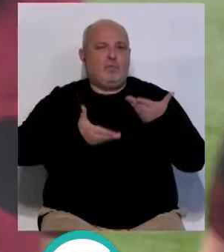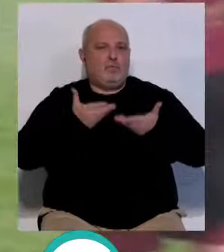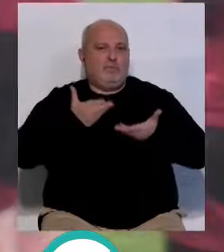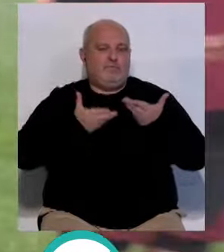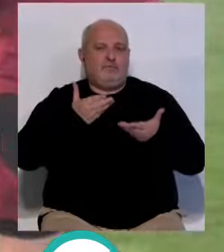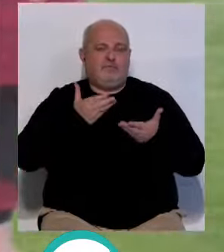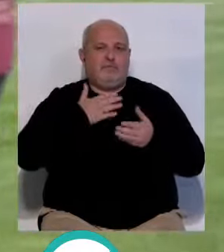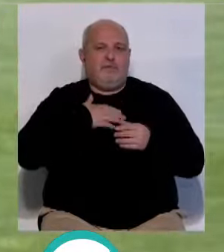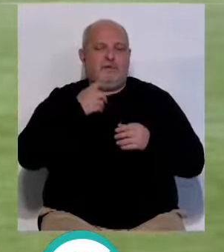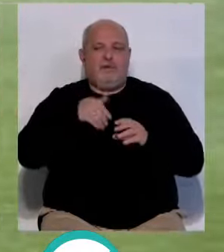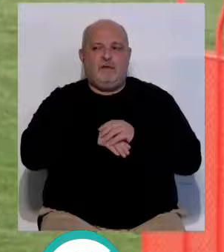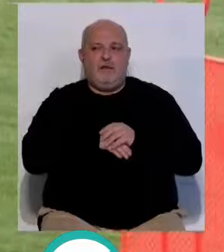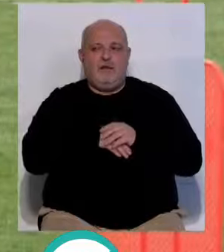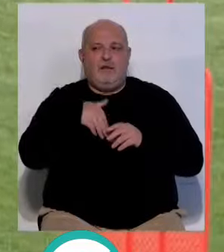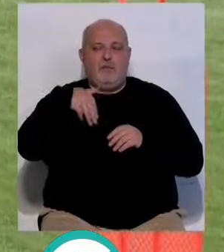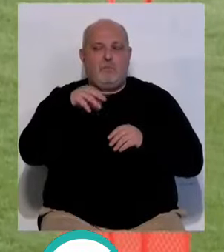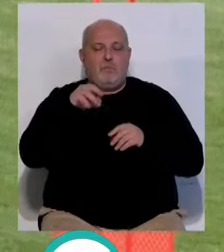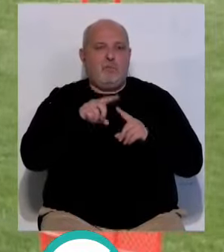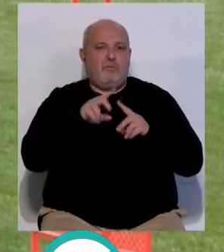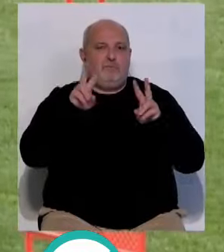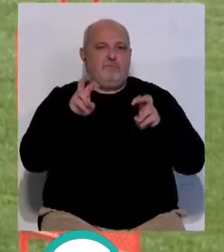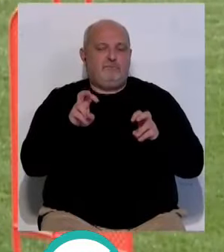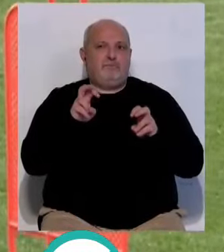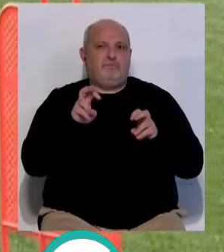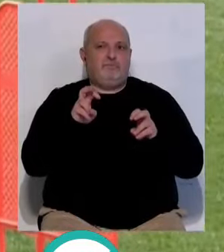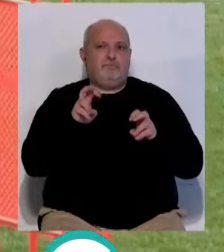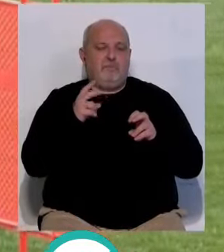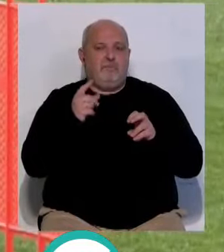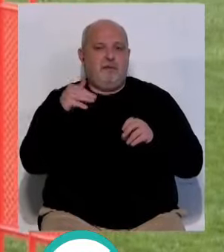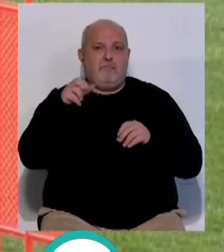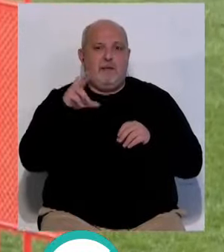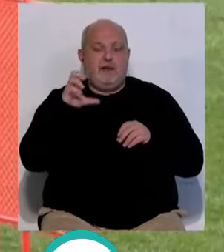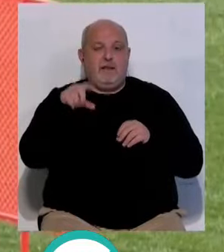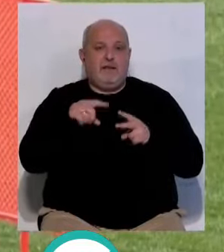en balaídos momo en Valle que está en en la rampa de salida Jorge merez que está en la rampa de de